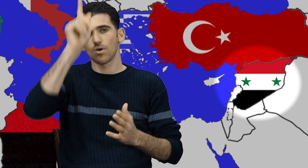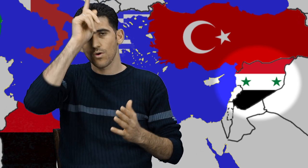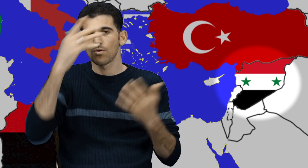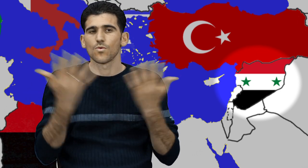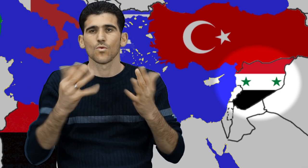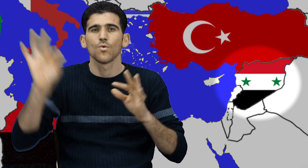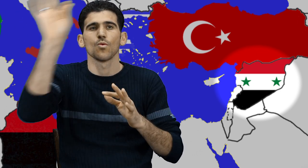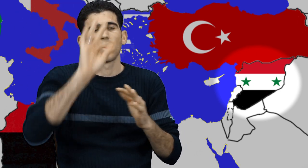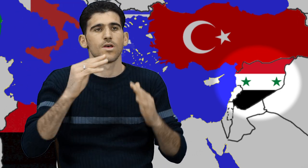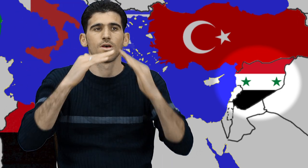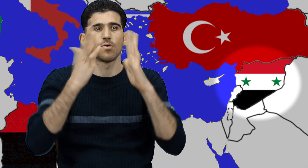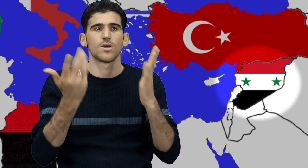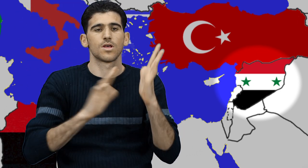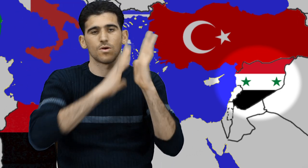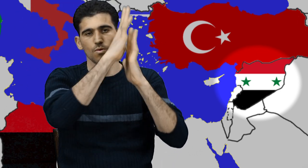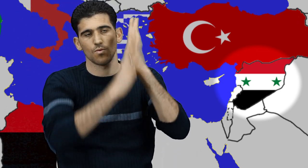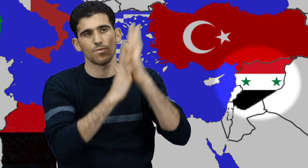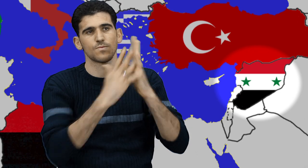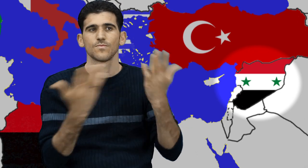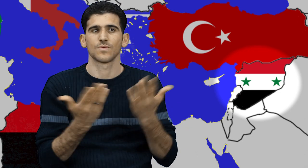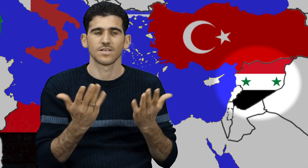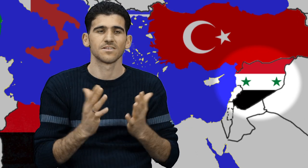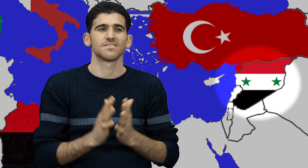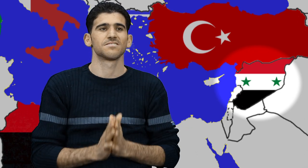Auch weiß ich nun zum Beispiel, wo Deutschland liegt und wieviele Bundesländer es hat.